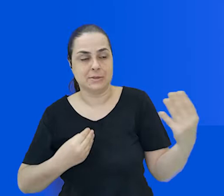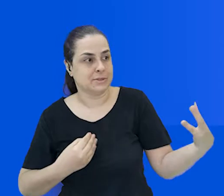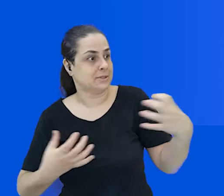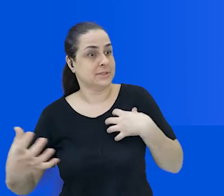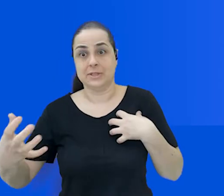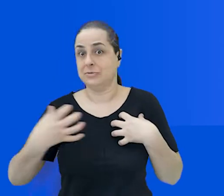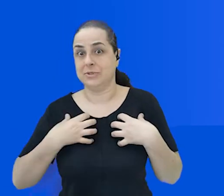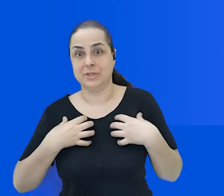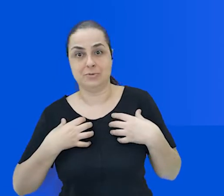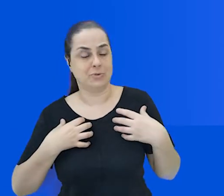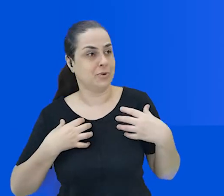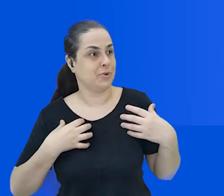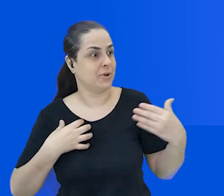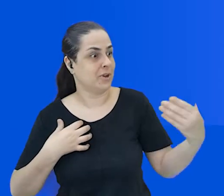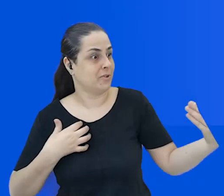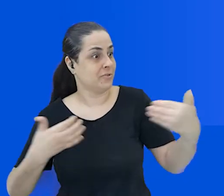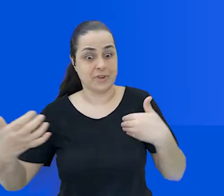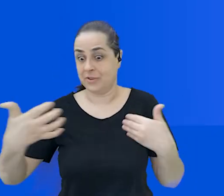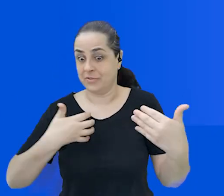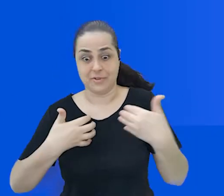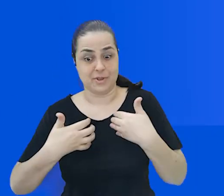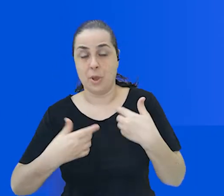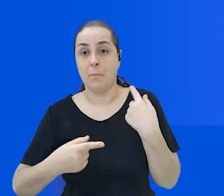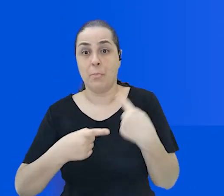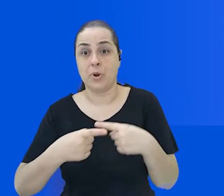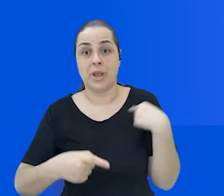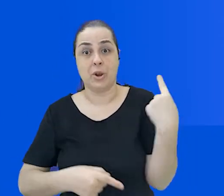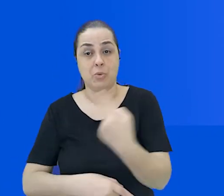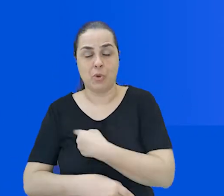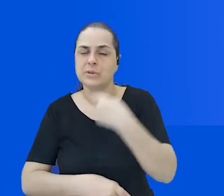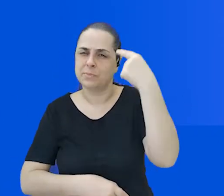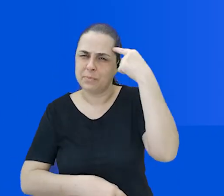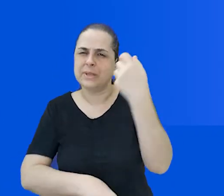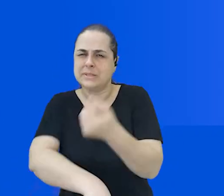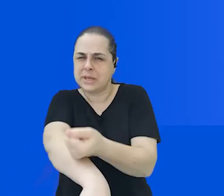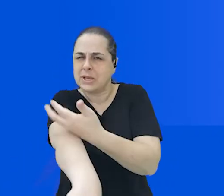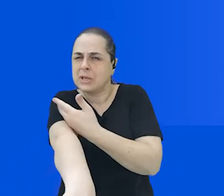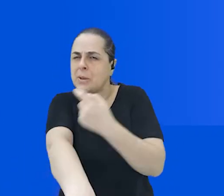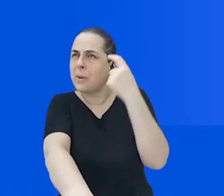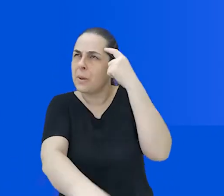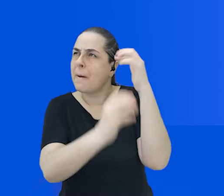É isso que é interessante, porque a gente sempre associa muita emoção a mente. E sim, tem tudo a ver com mente.